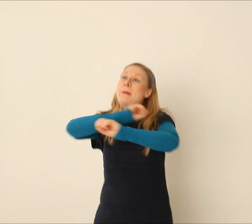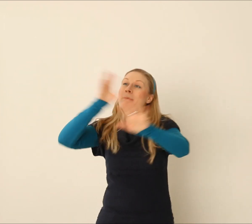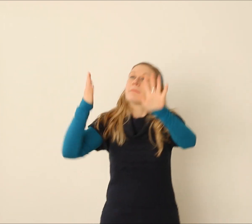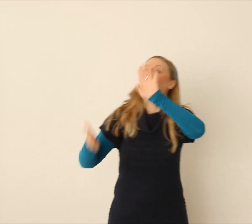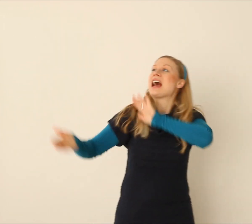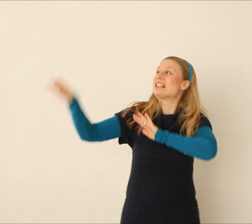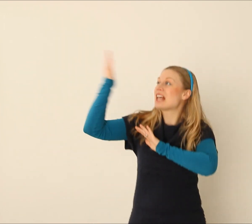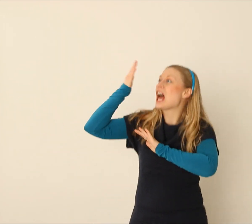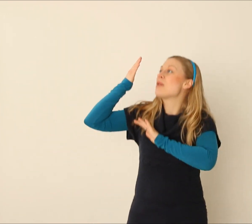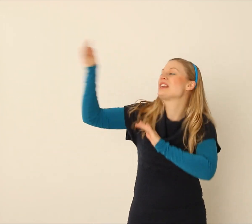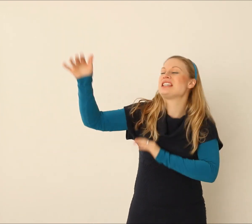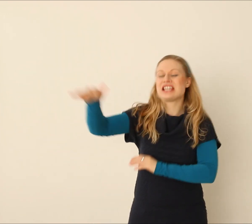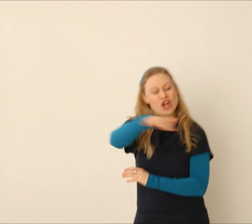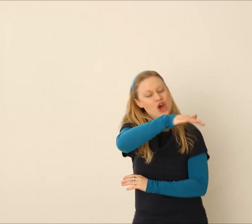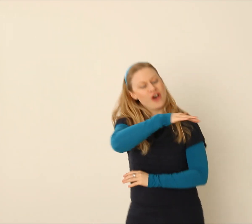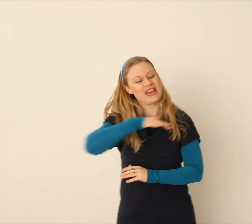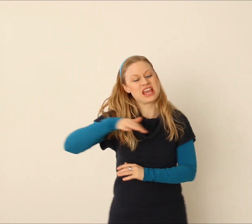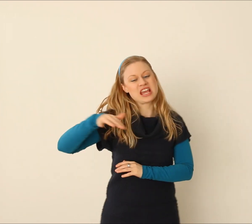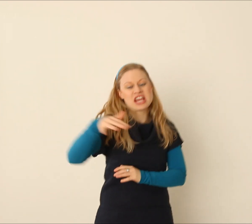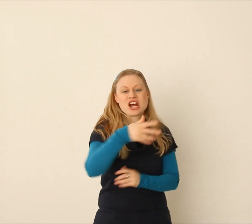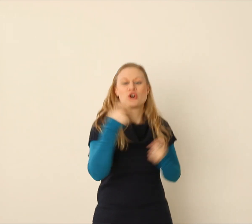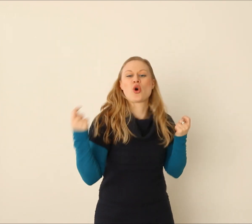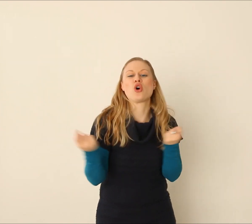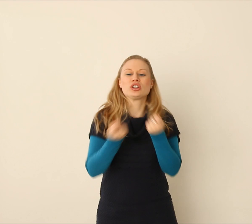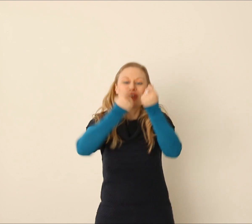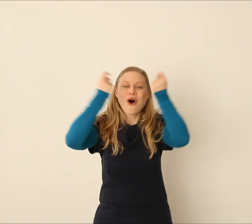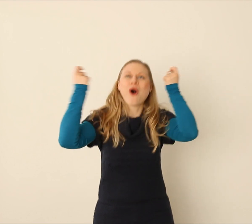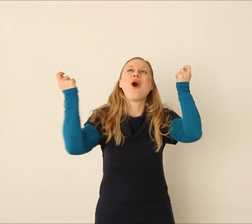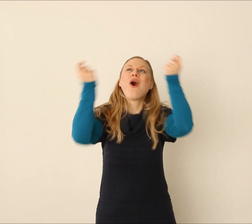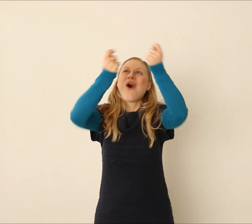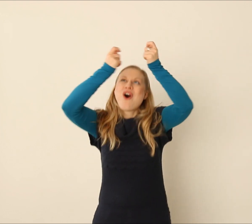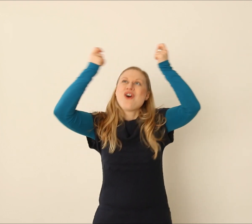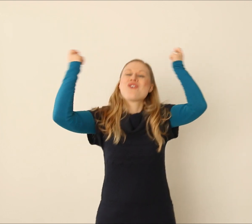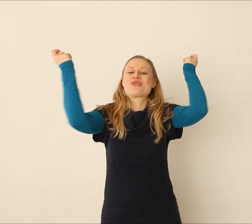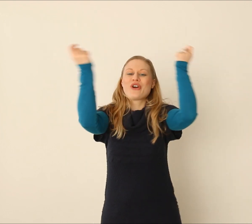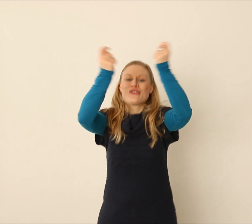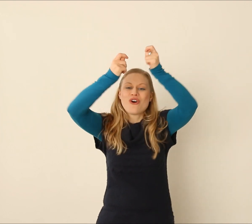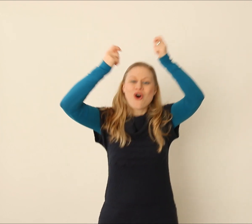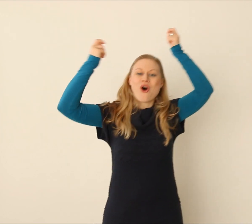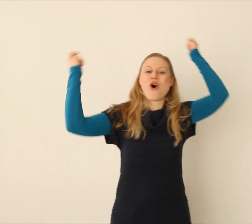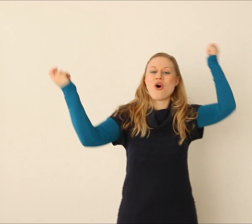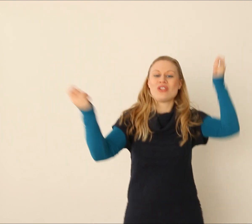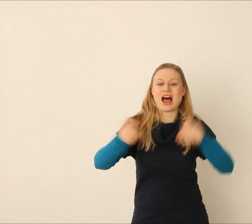Prijs Hem, die de wereld overwon.